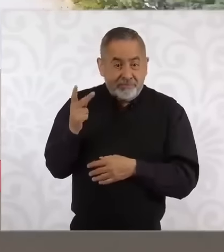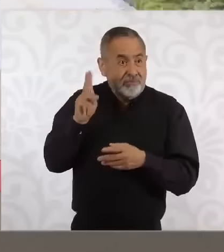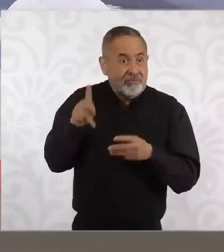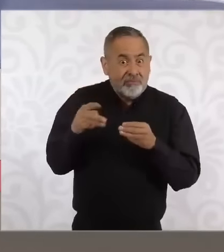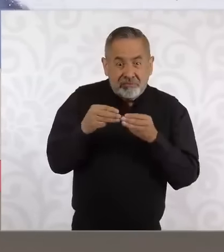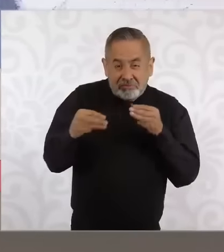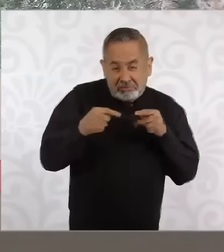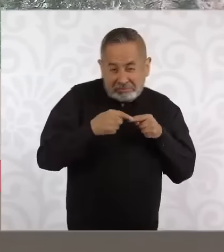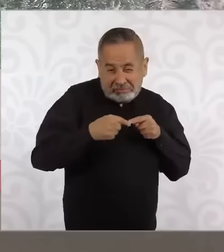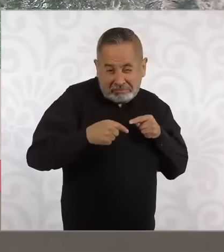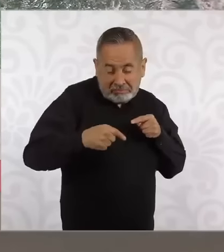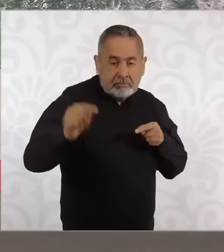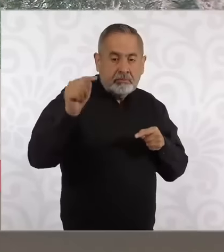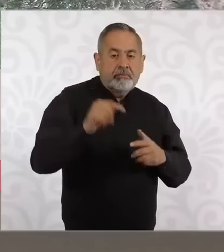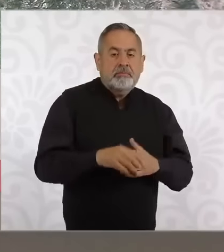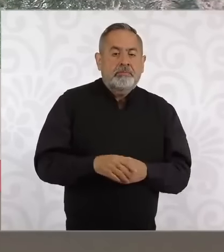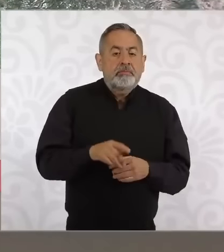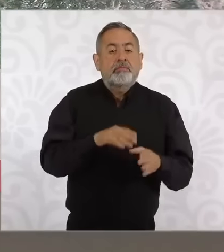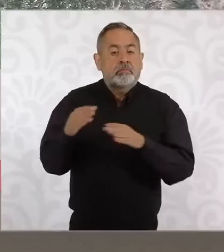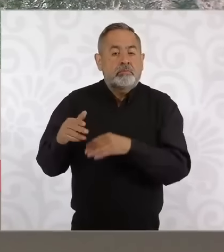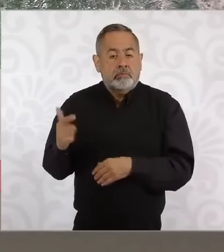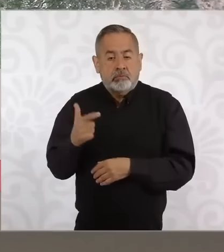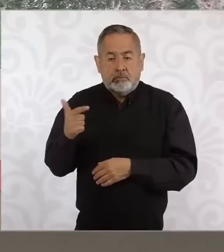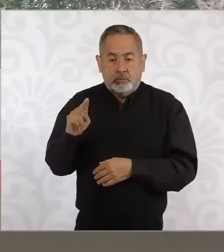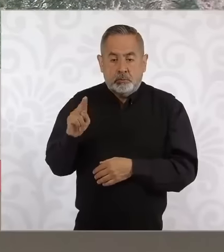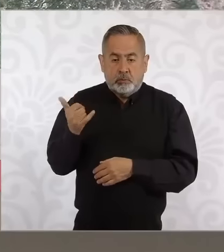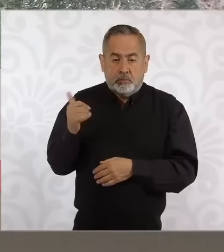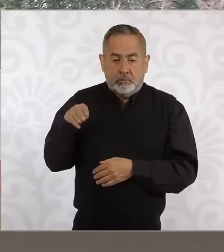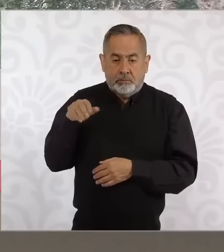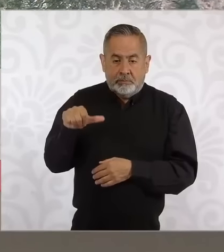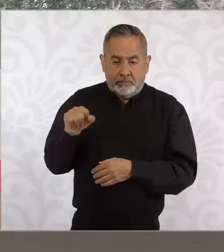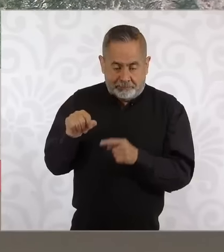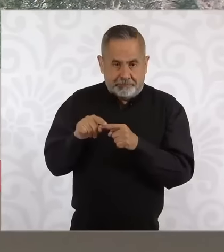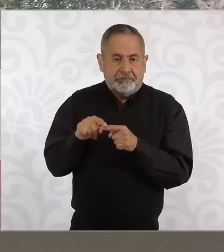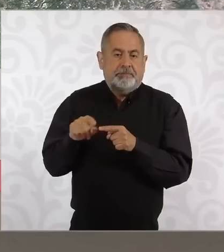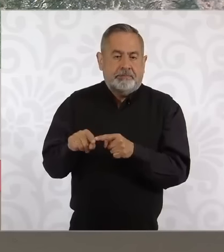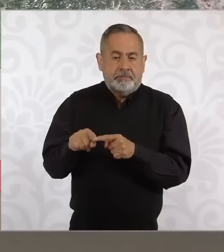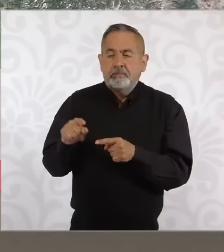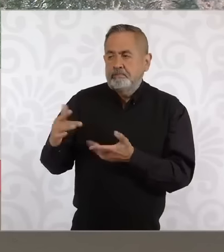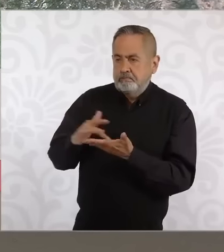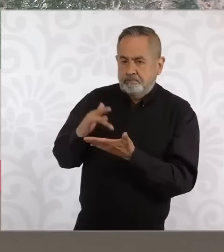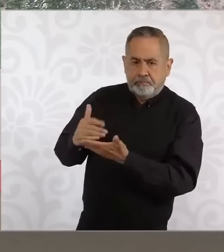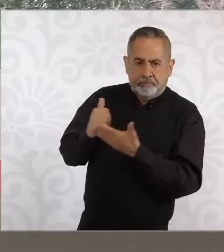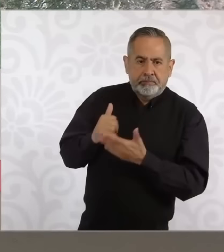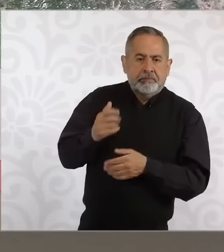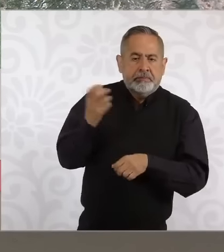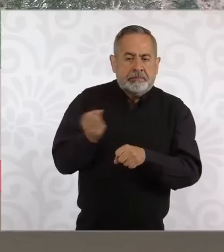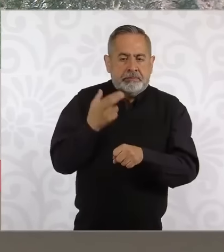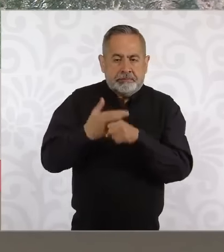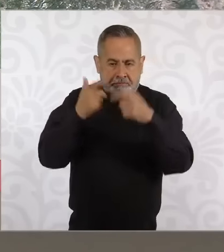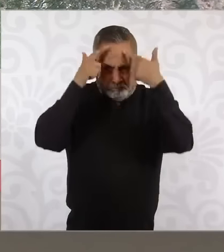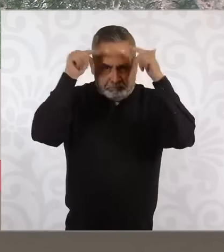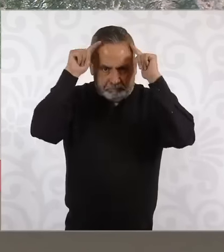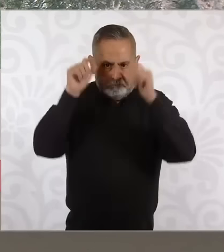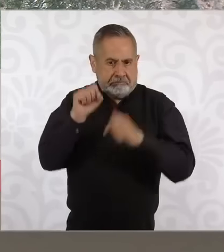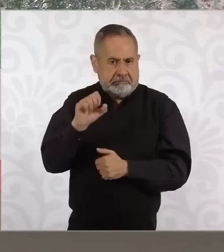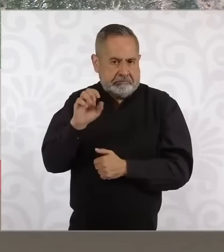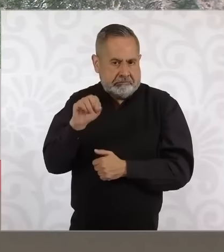adelante. Eh hay más esperanza. Eh, aquí nos apoyó la Secretaría de Marina en un primer tramo. Ahora